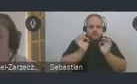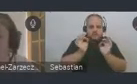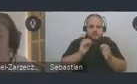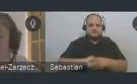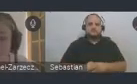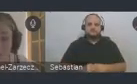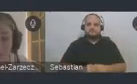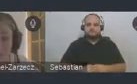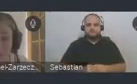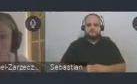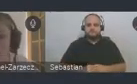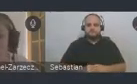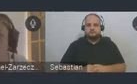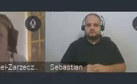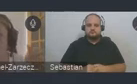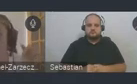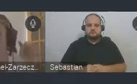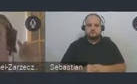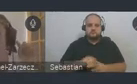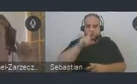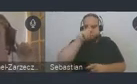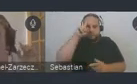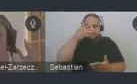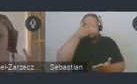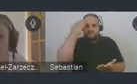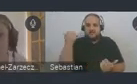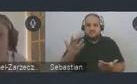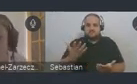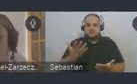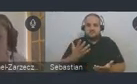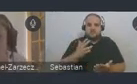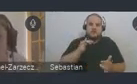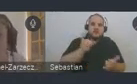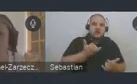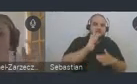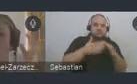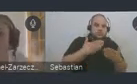Wskazywaliście to na Mentimeterze, że ludzie nie wiedzą, na jakie strony,